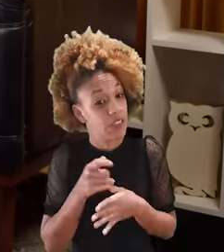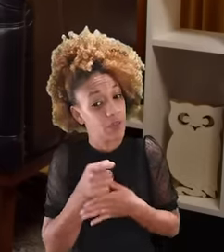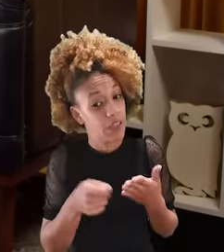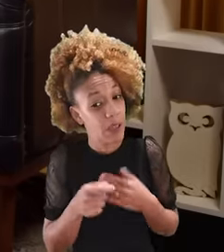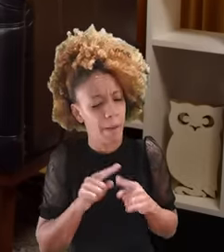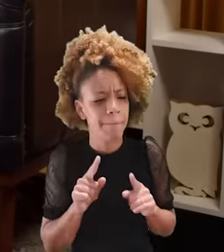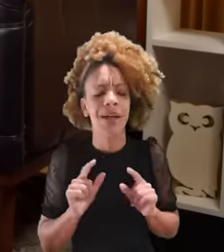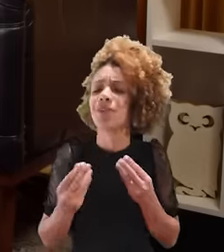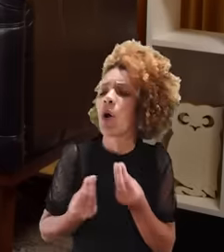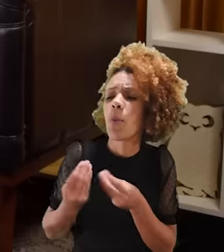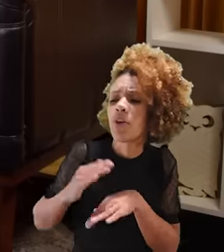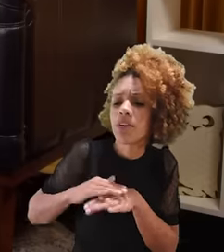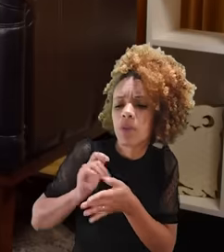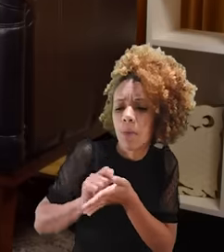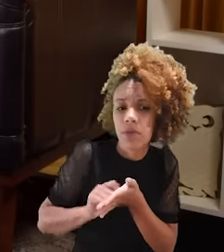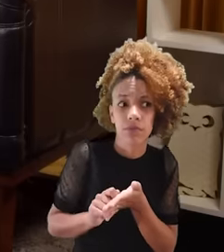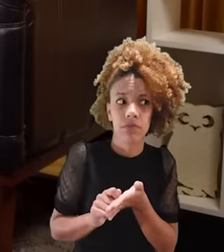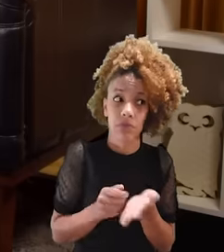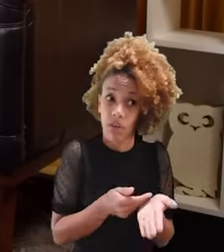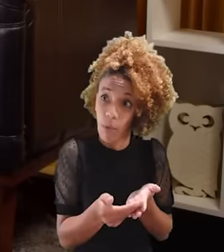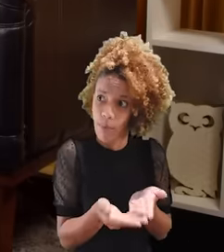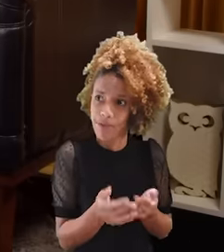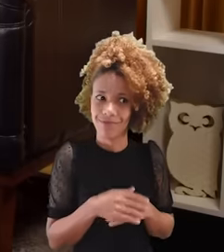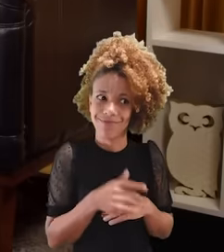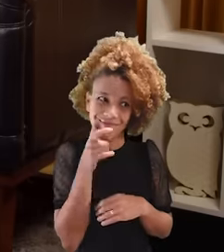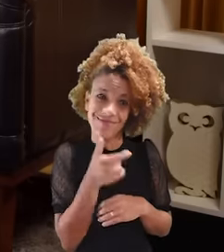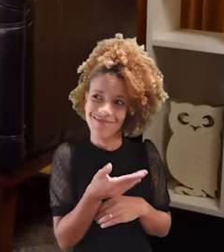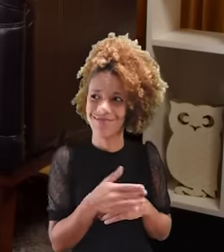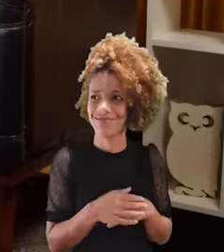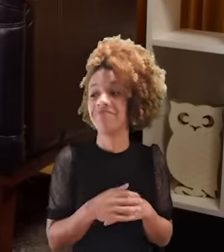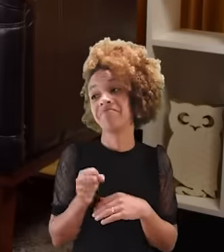a mesma coisa Ah como é que eu faço para começar a escrever ali escreva exato então é é tá realmente